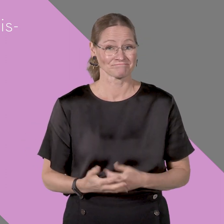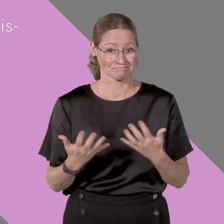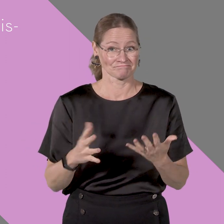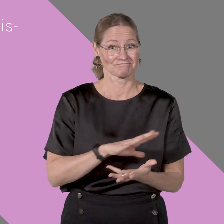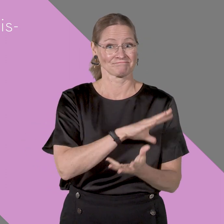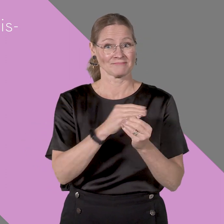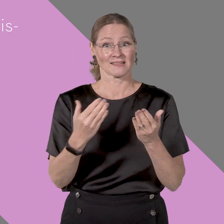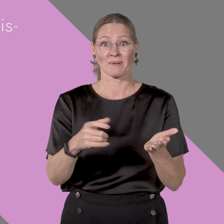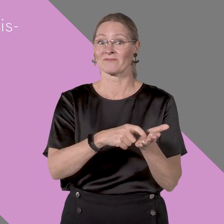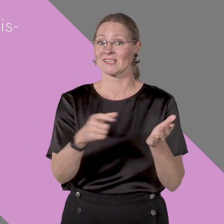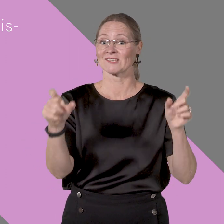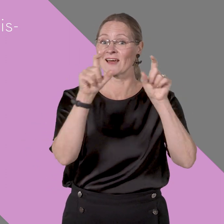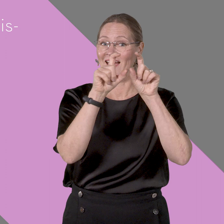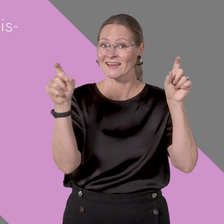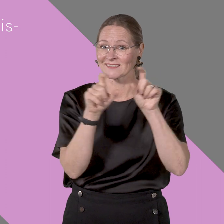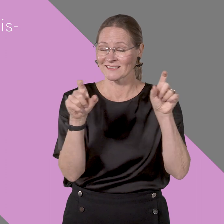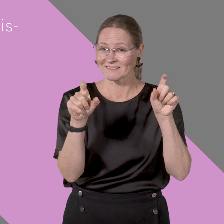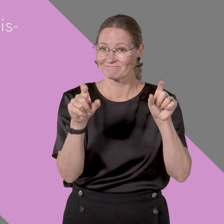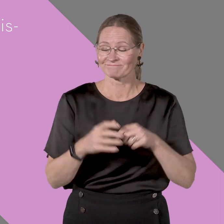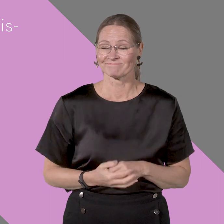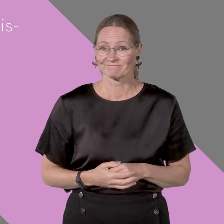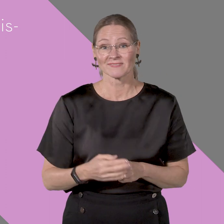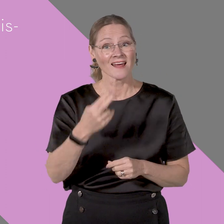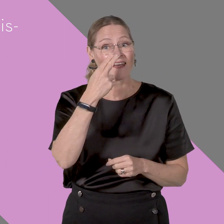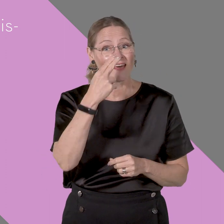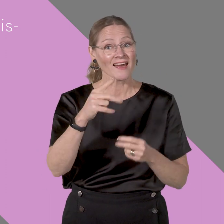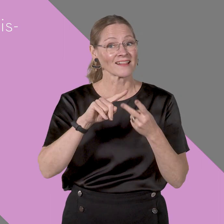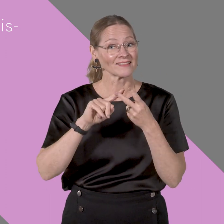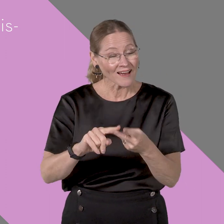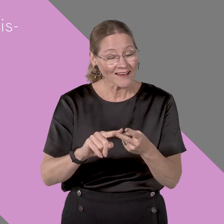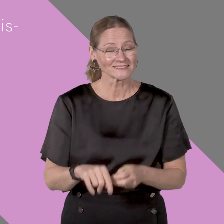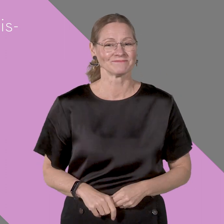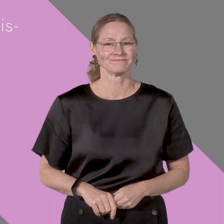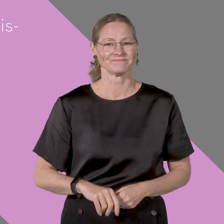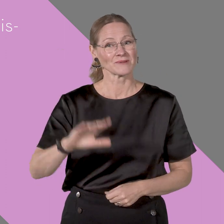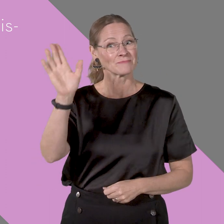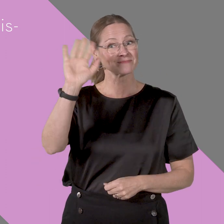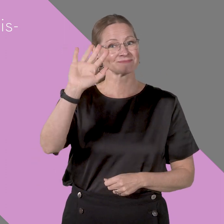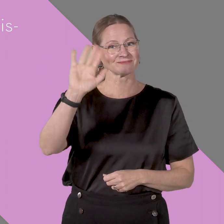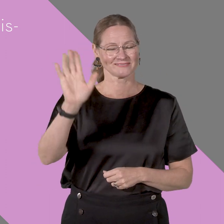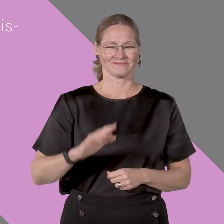Tässäpä tämän viikon aiheet. Nähdään taas, moi moi!